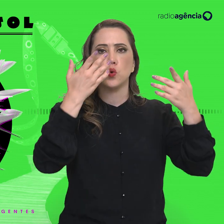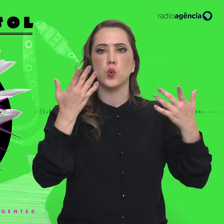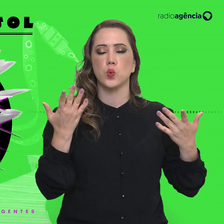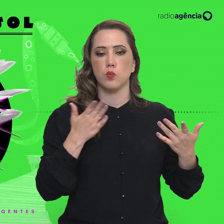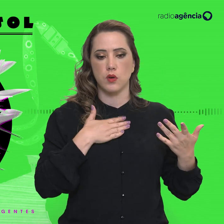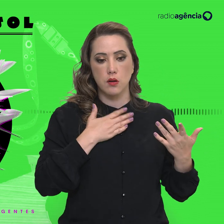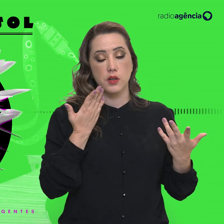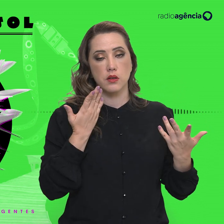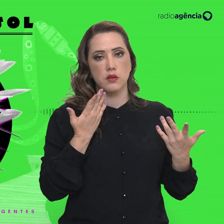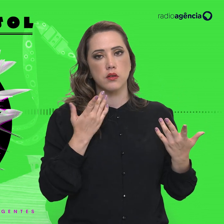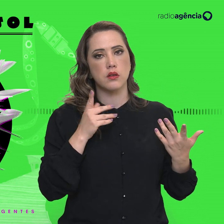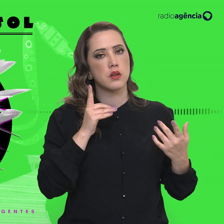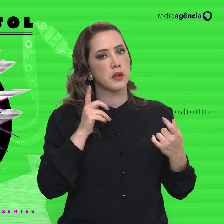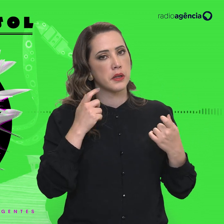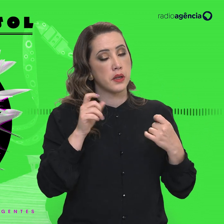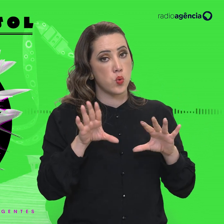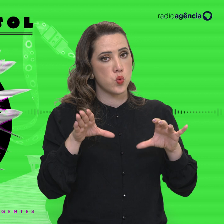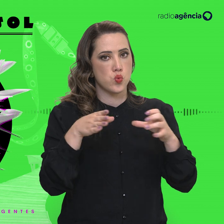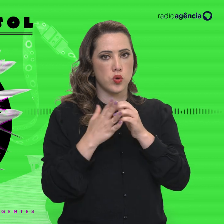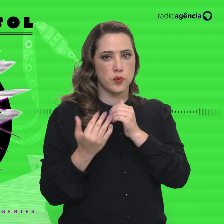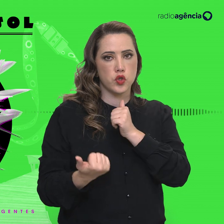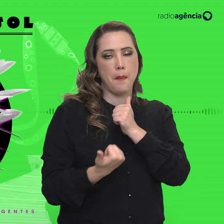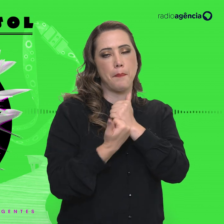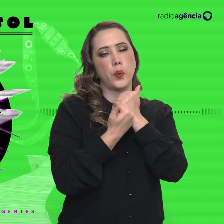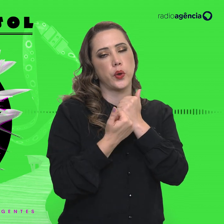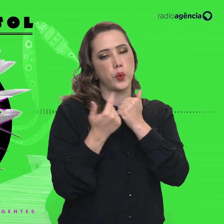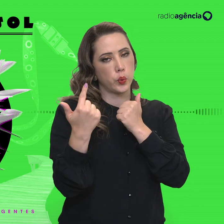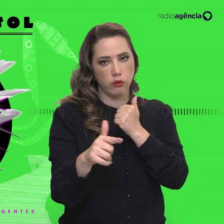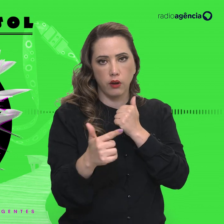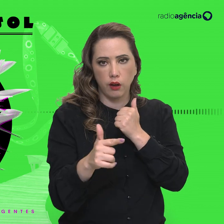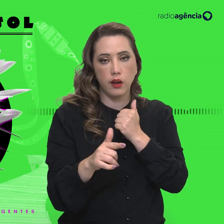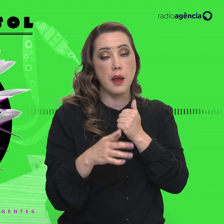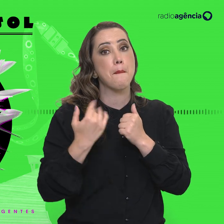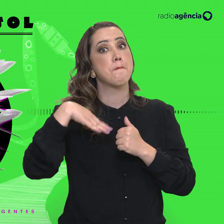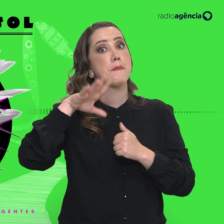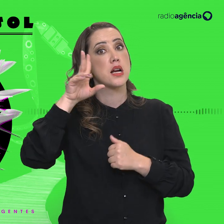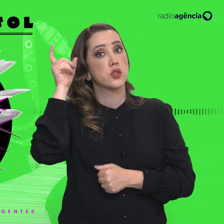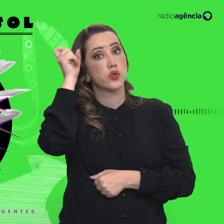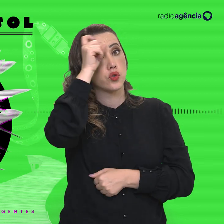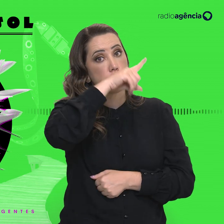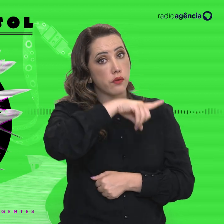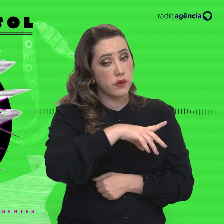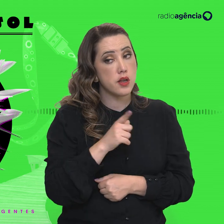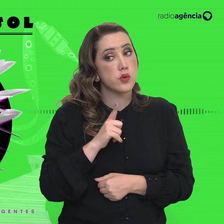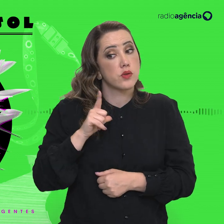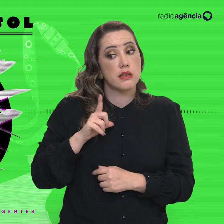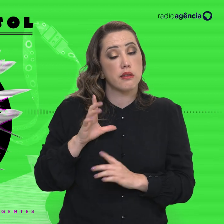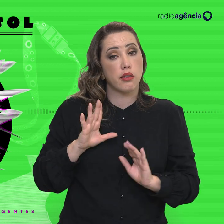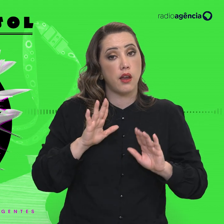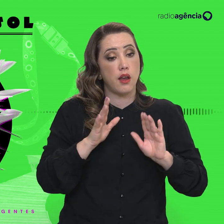A maternidade sem rever apoio, ela é três vezes ,quatro vezes mais, e com a neurodivergência tem sido uma luta diária.